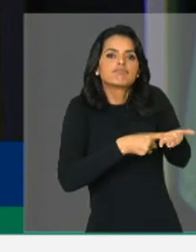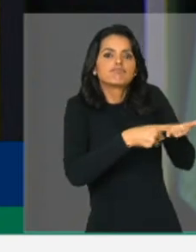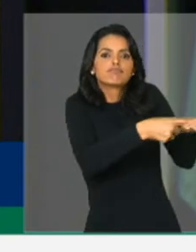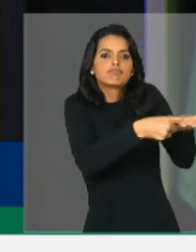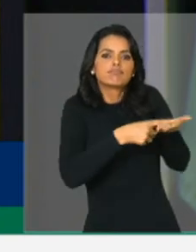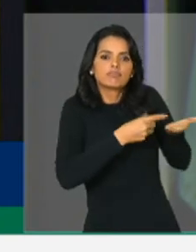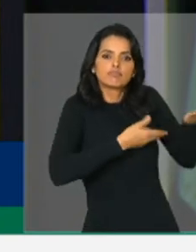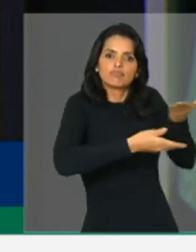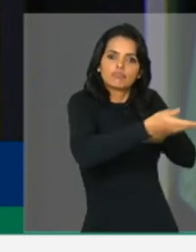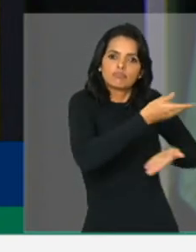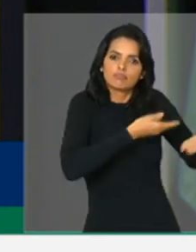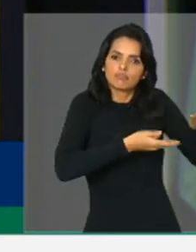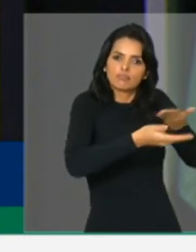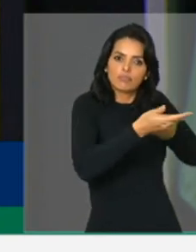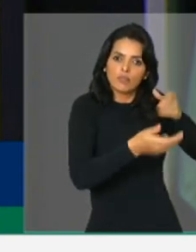DEPUTADOS E OUVINTES. O N°